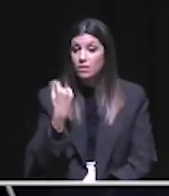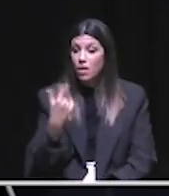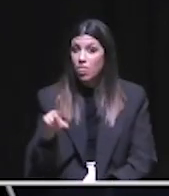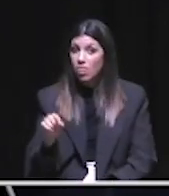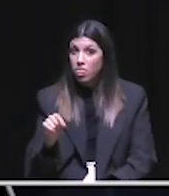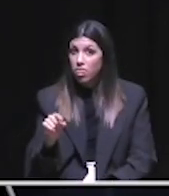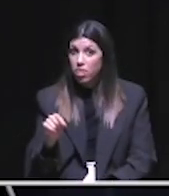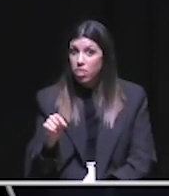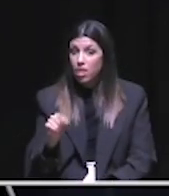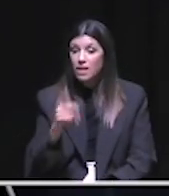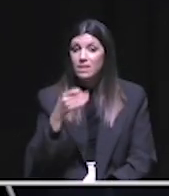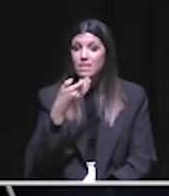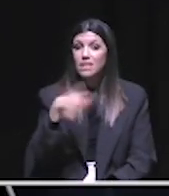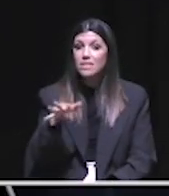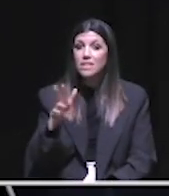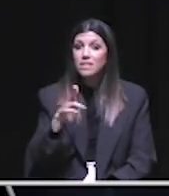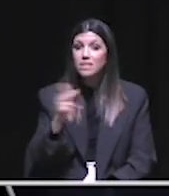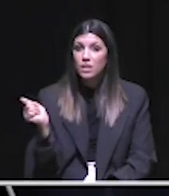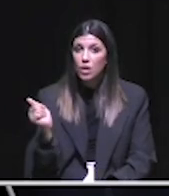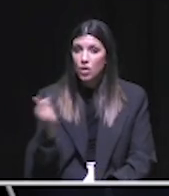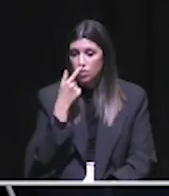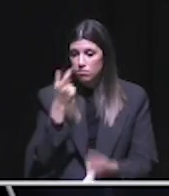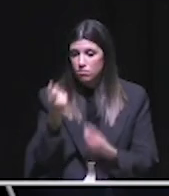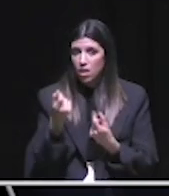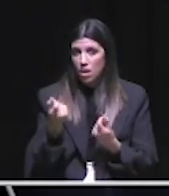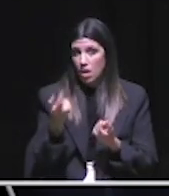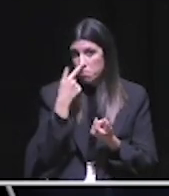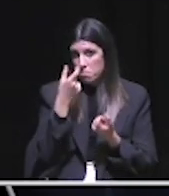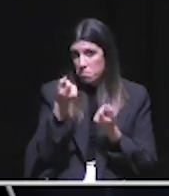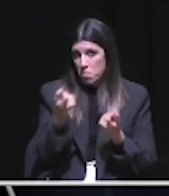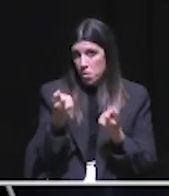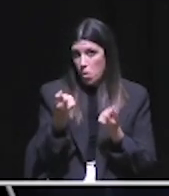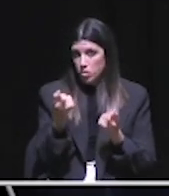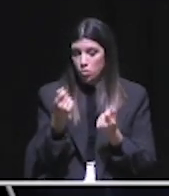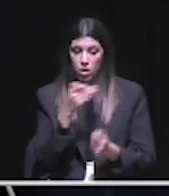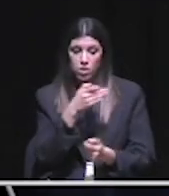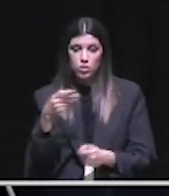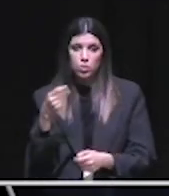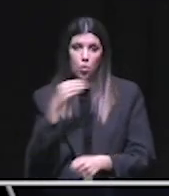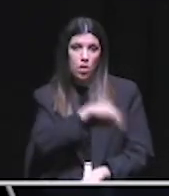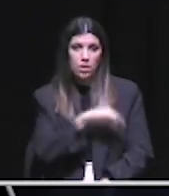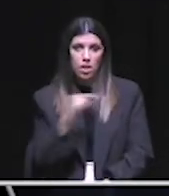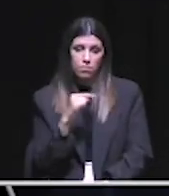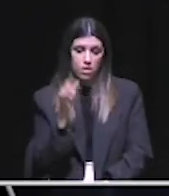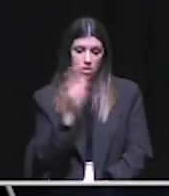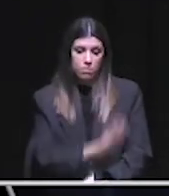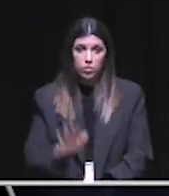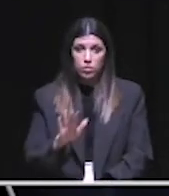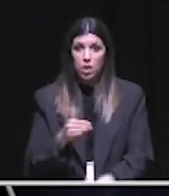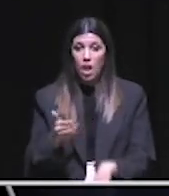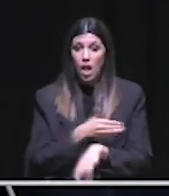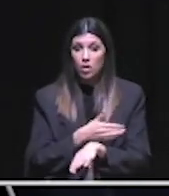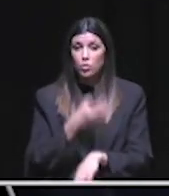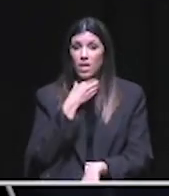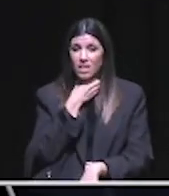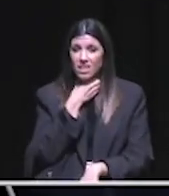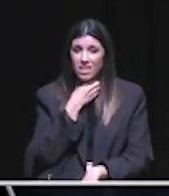terão o custo de 700 euros, que é o equivalente ao ordenado mínimo nacional? Numa altura em que vivemos uma crise generalizada na habitação,